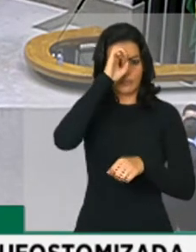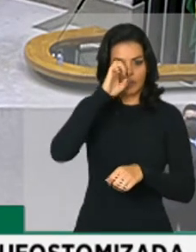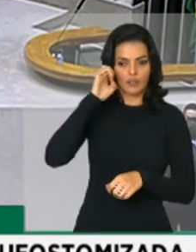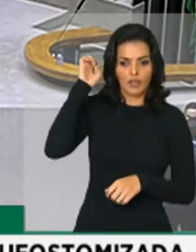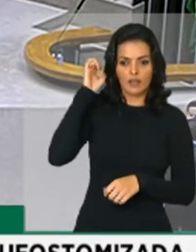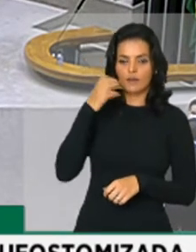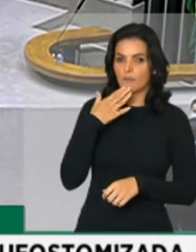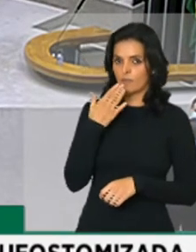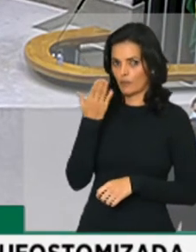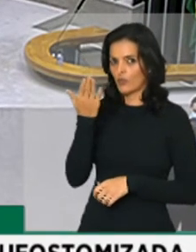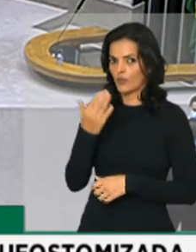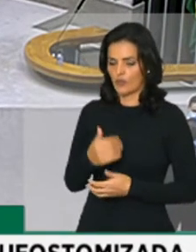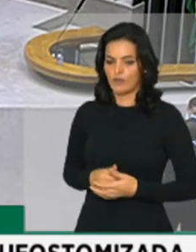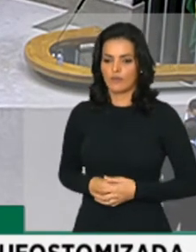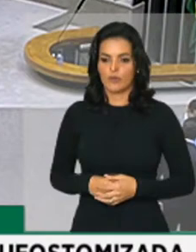SEU CARÁTER DE ROMPIMENTO DE INVISIBILIDADE E AO MESMO